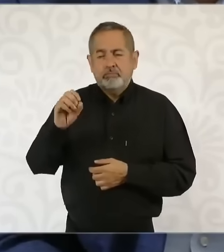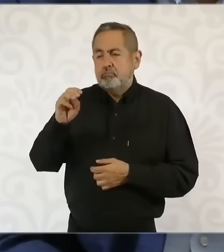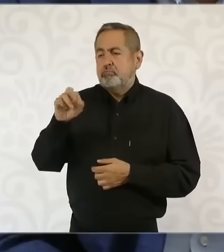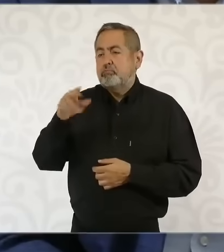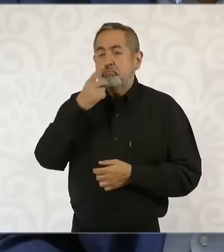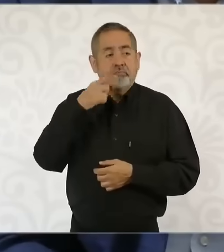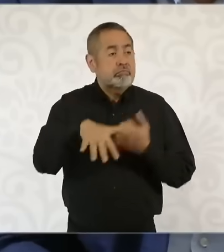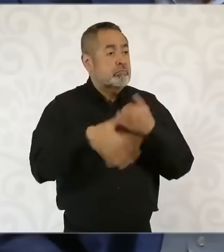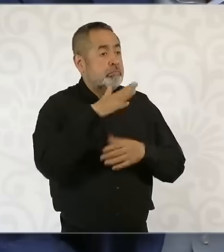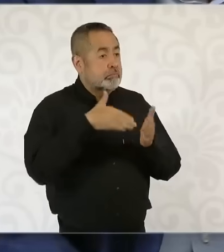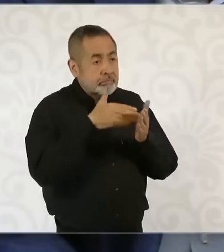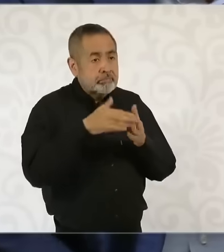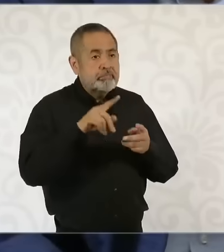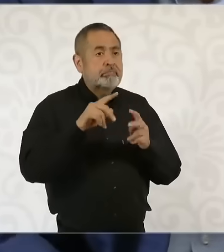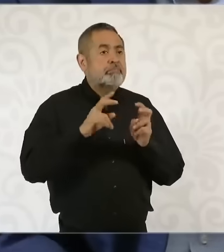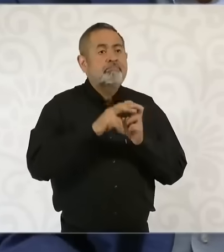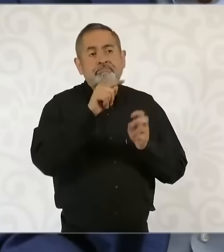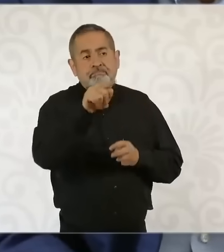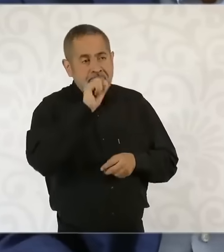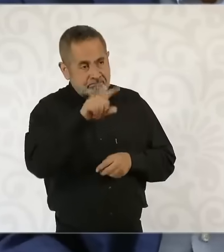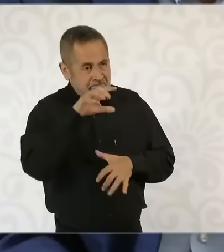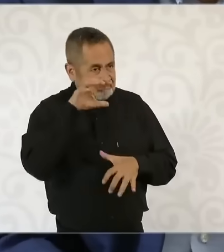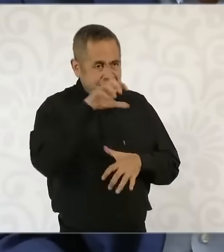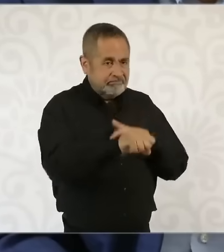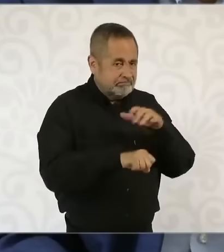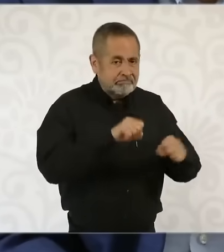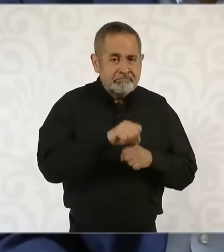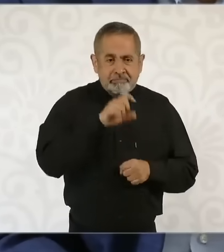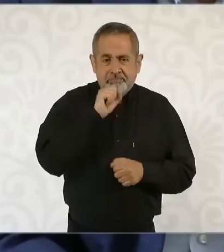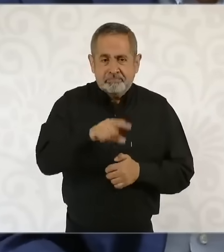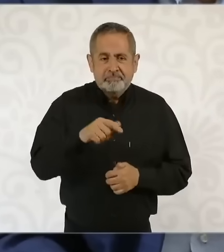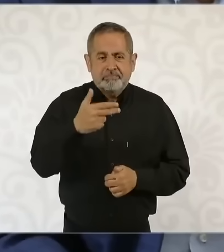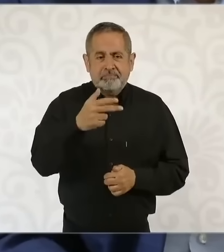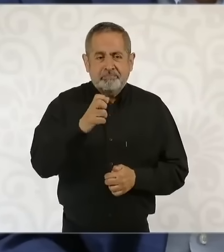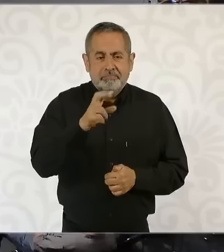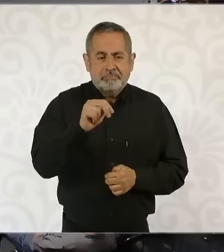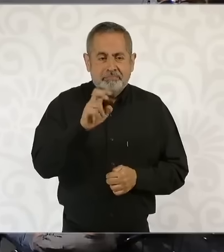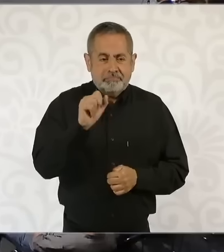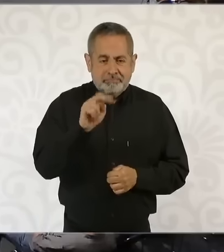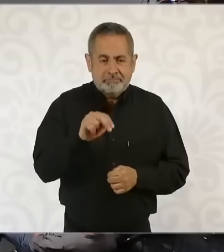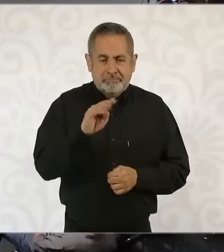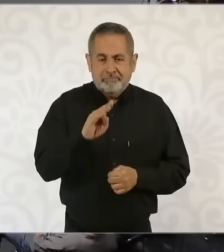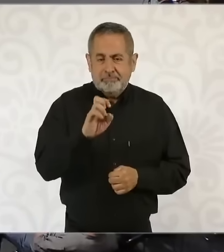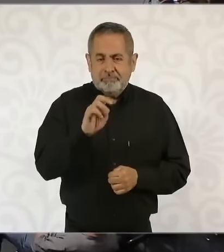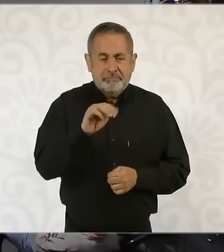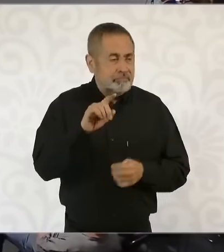se sigue decomizando. Creo que es parte del caso de Hernán Bermúdez y estaba leyendo exactamente el